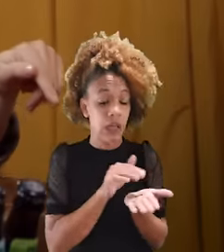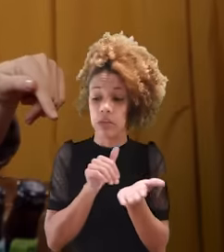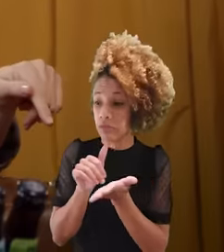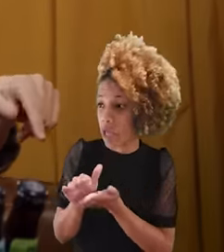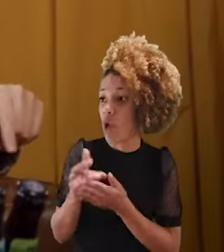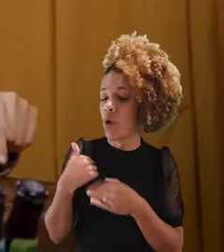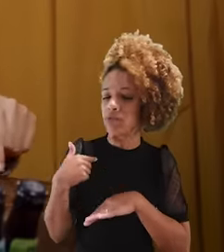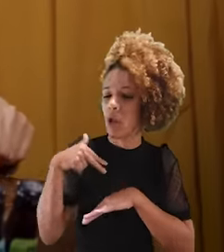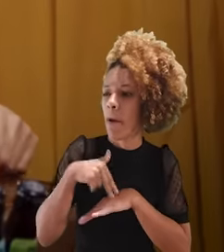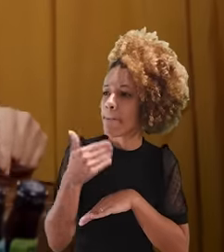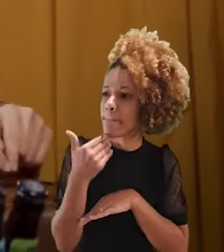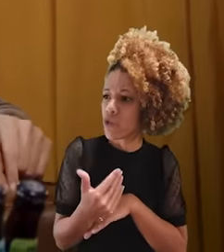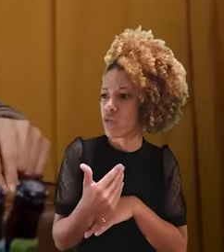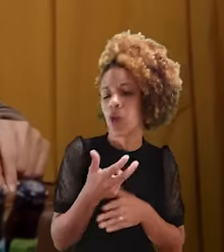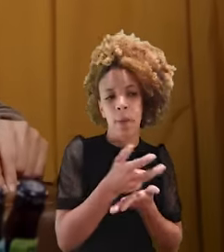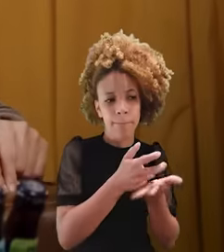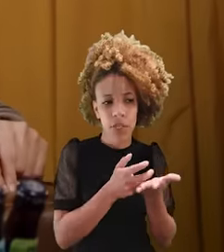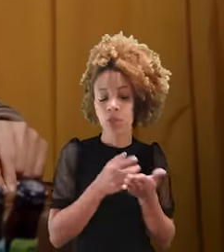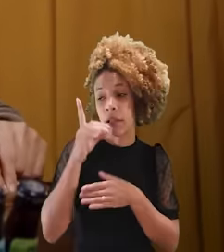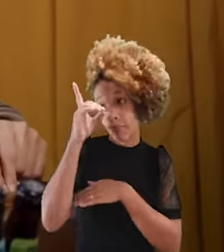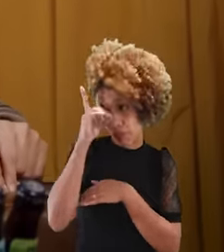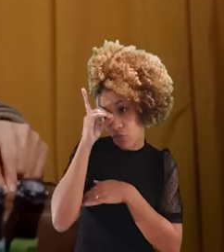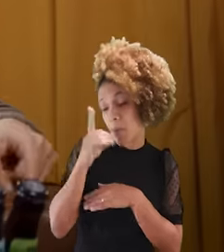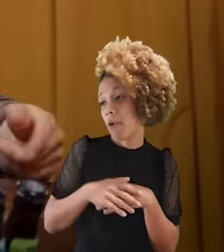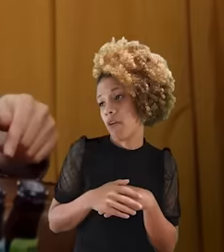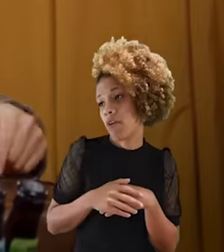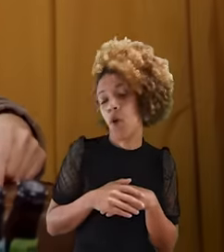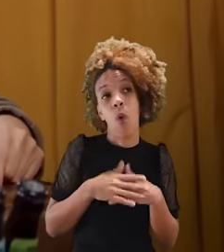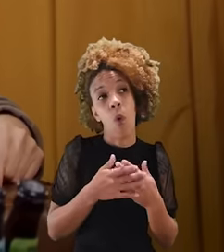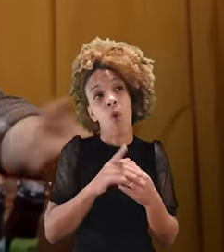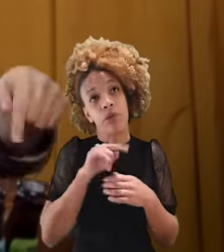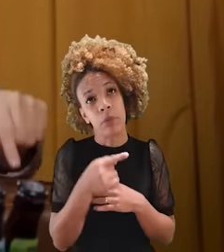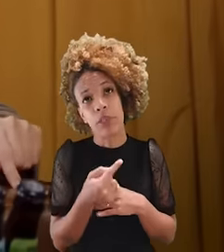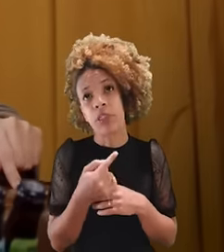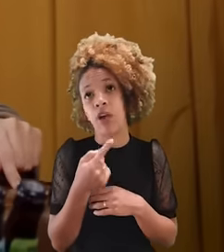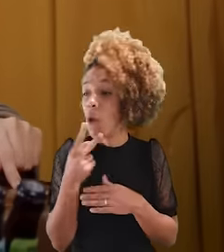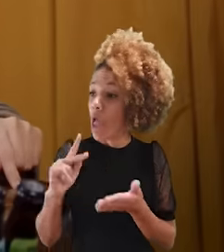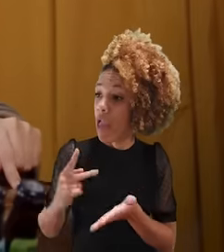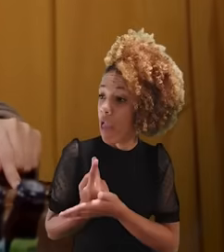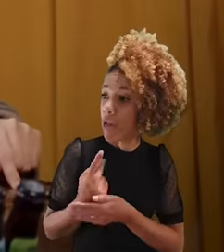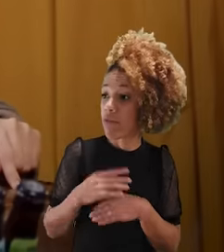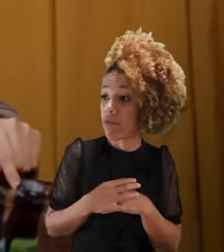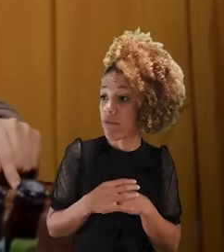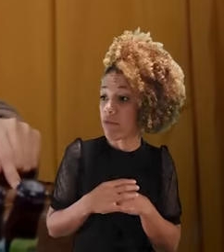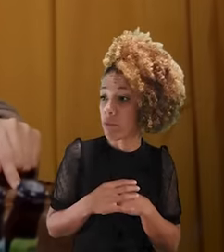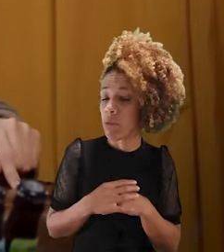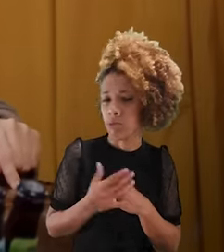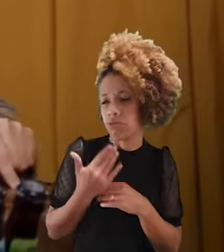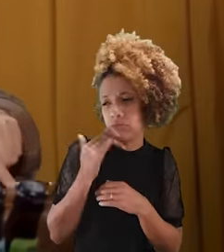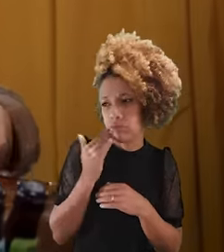coloquei pedindo o impeachment da Dilma e quando depois eu disse errei sim entende Você tem medo de